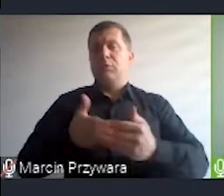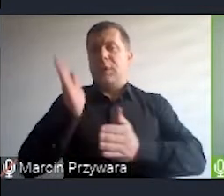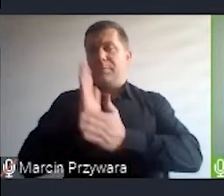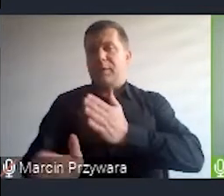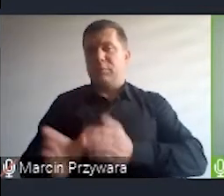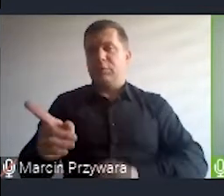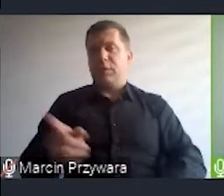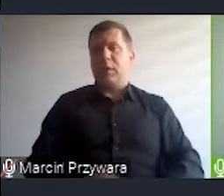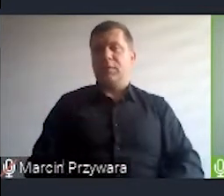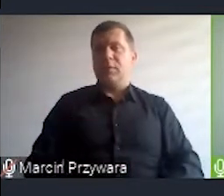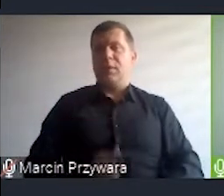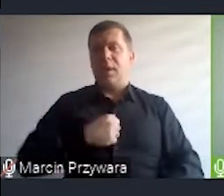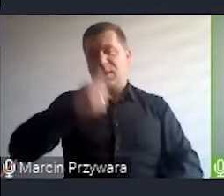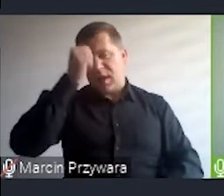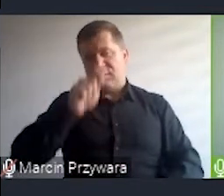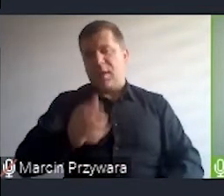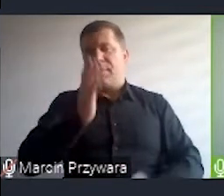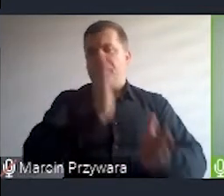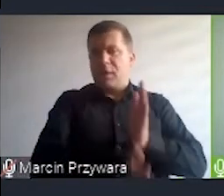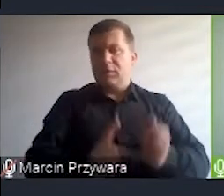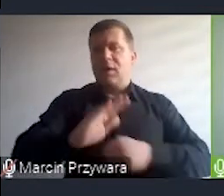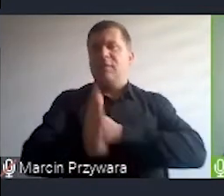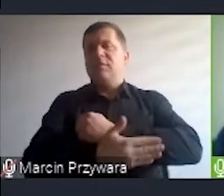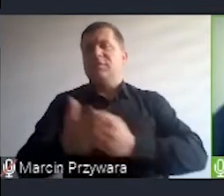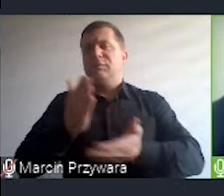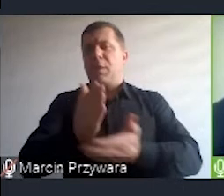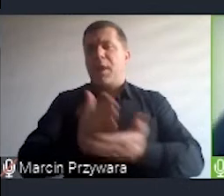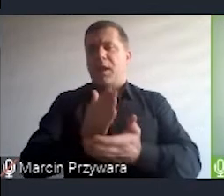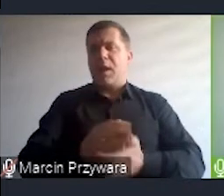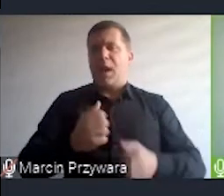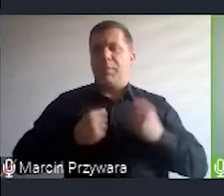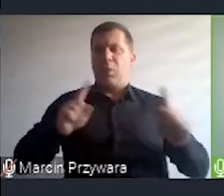Ja je nazywam bezpośrednimi i wspomagającymi, żeby było krócej.